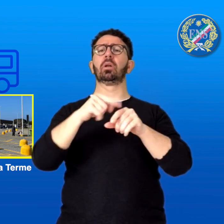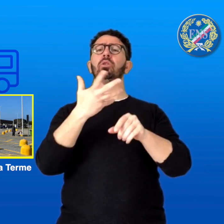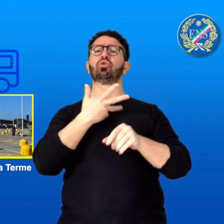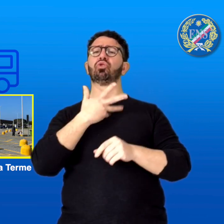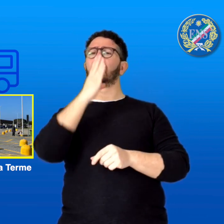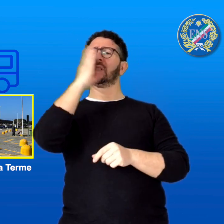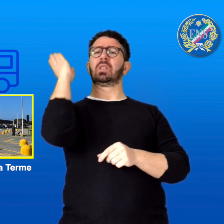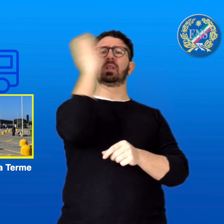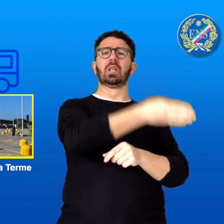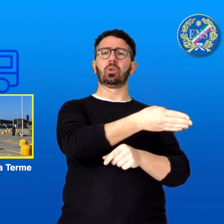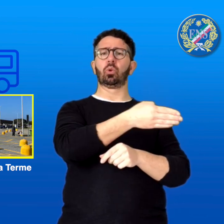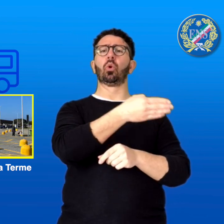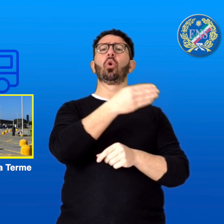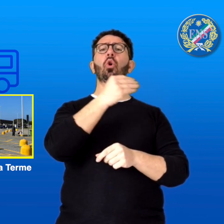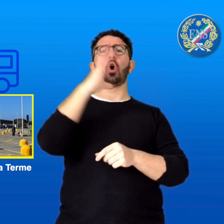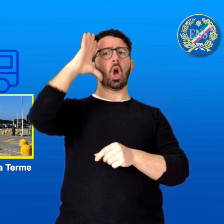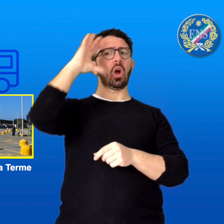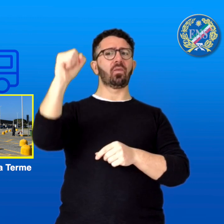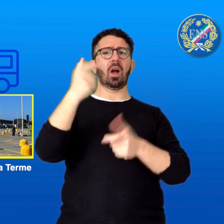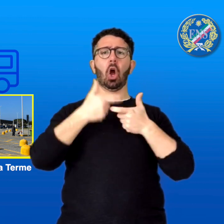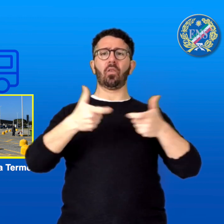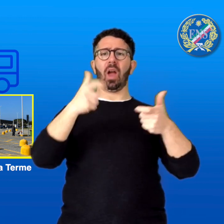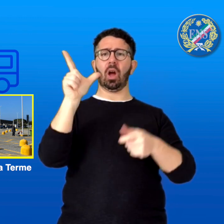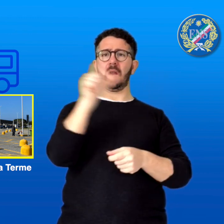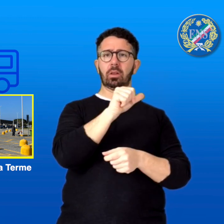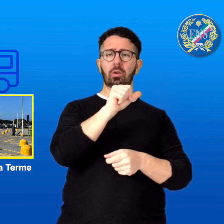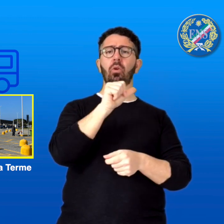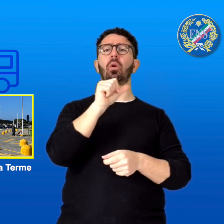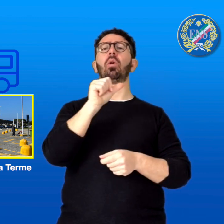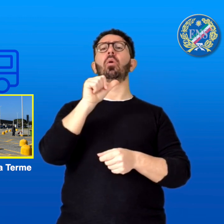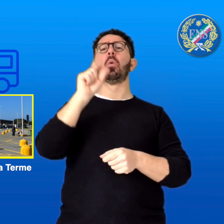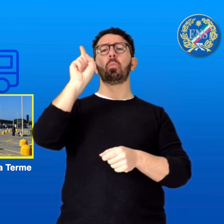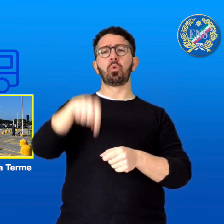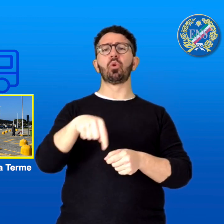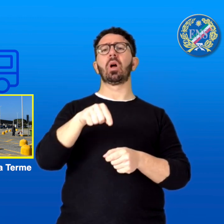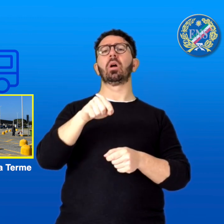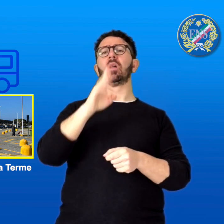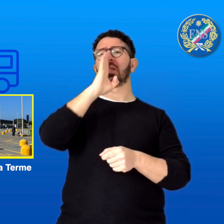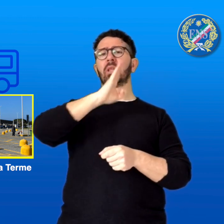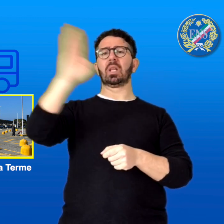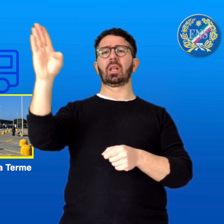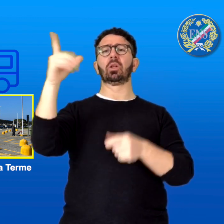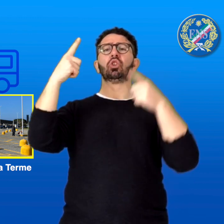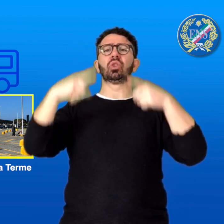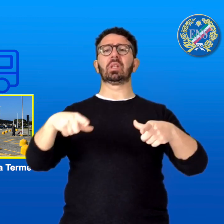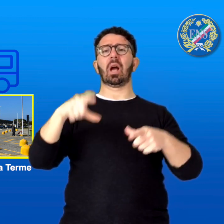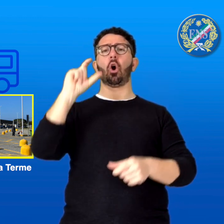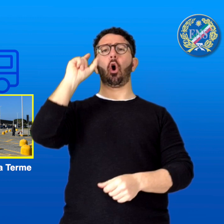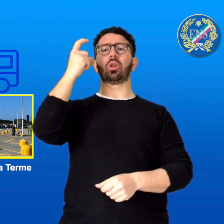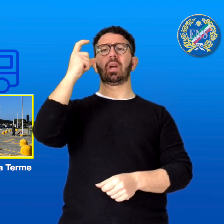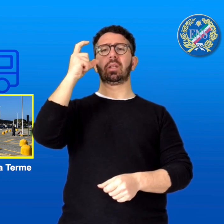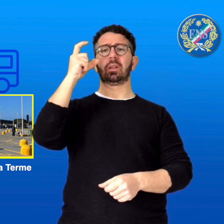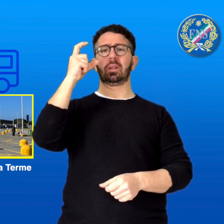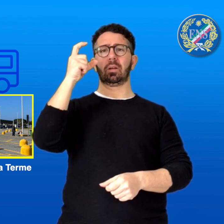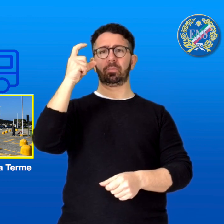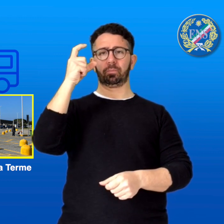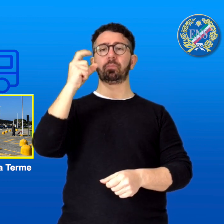Lì ci sono i bus diretti all'Università dove si terrà il Convegno LIS e quelli diretti a Cosenza.